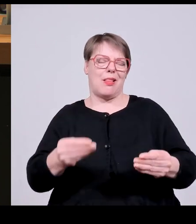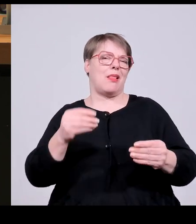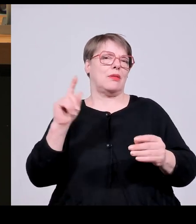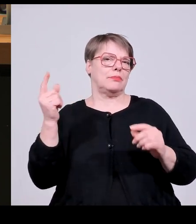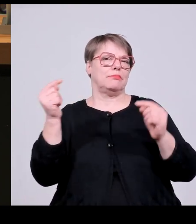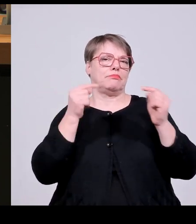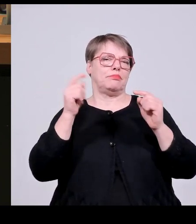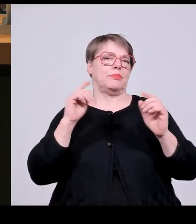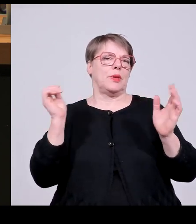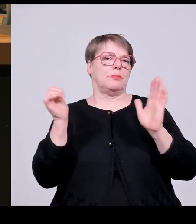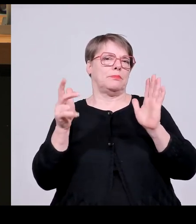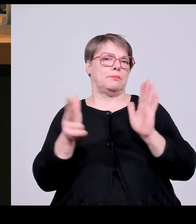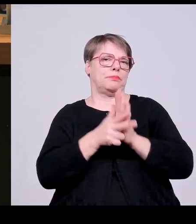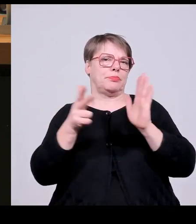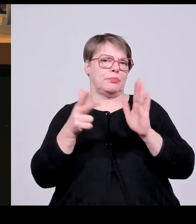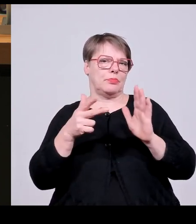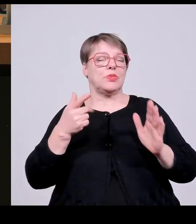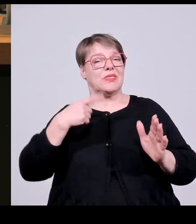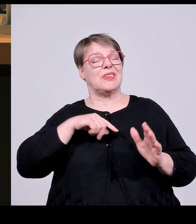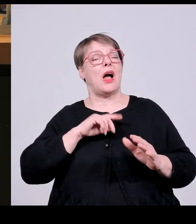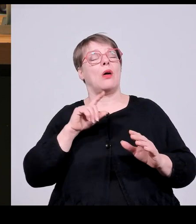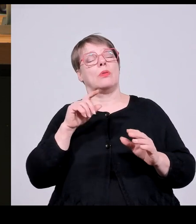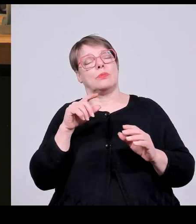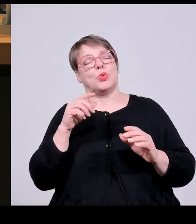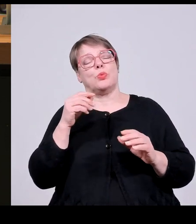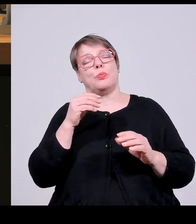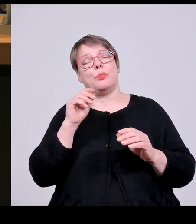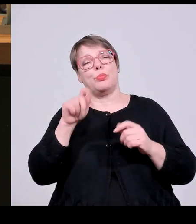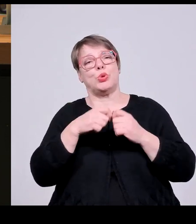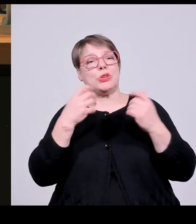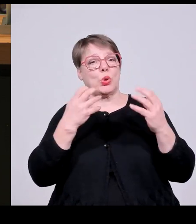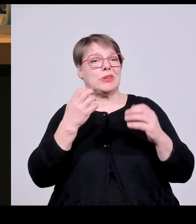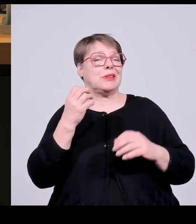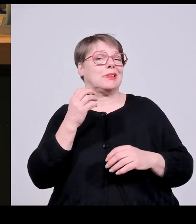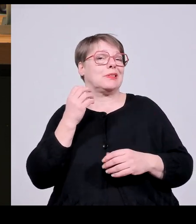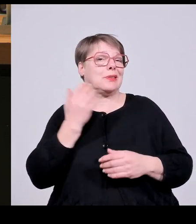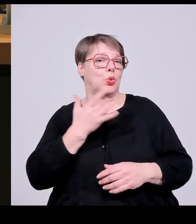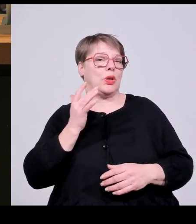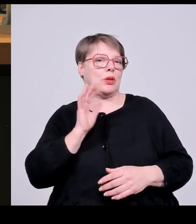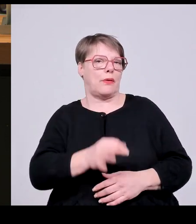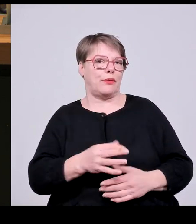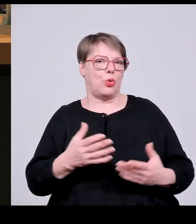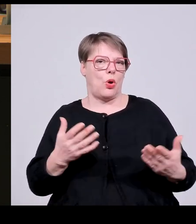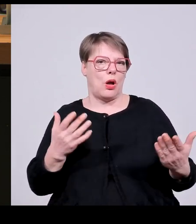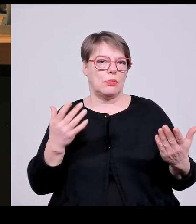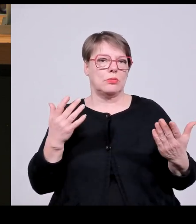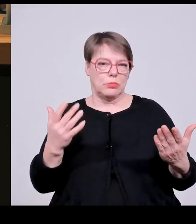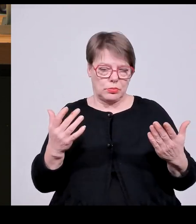sind, um die das Baugenehmigungsverfahren zu digitalisieren, um Bürgerbeteiligung besser durchzuführen.